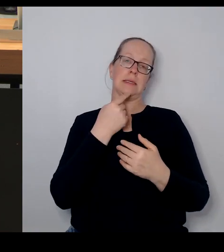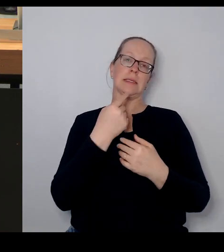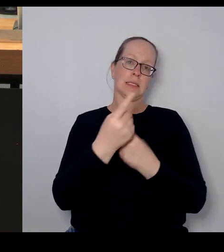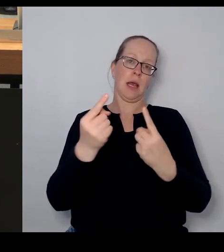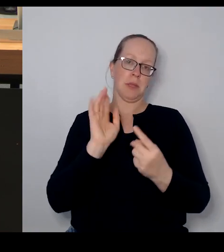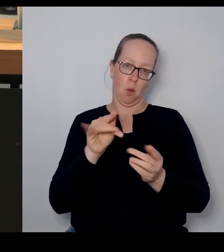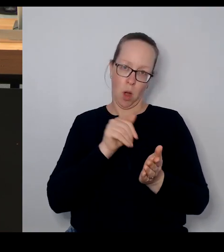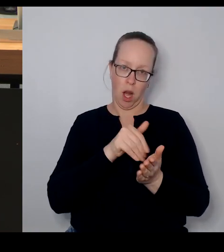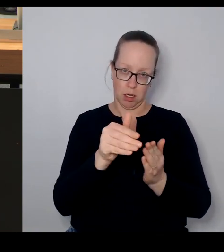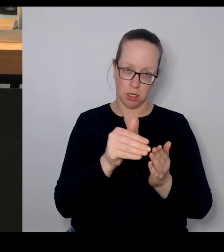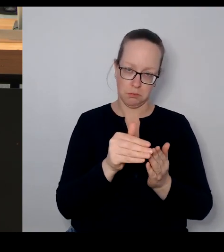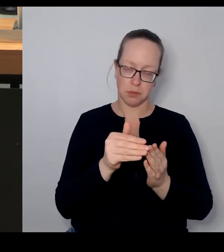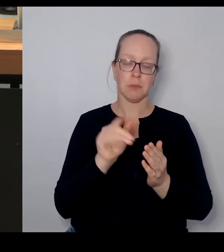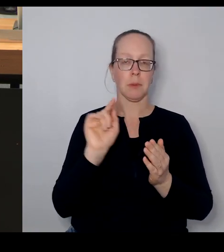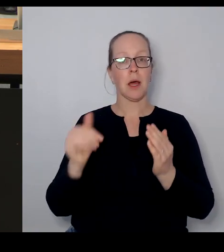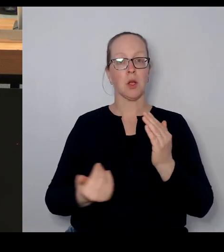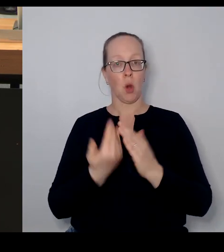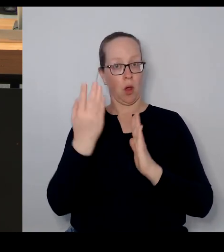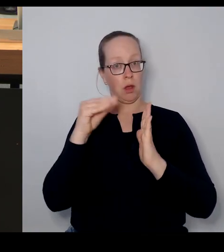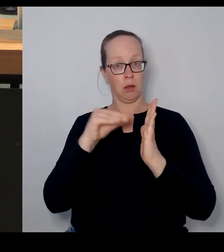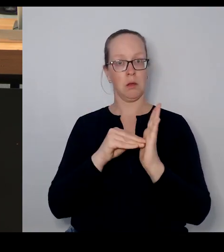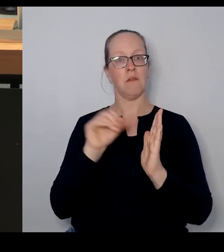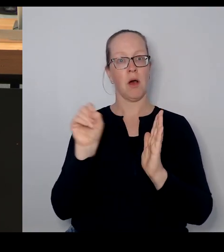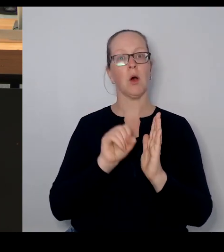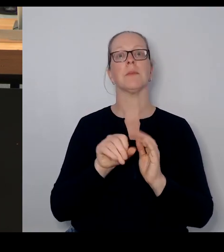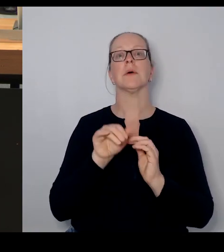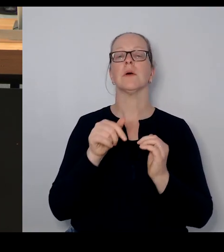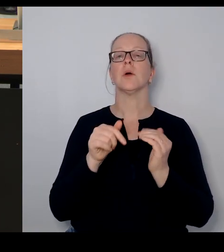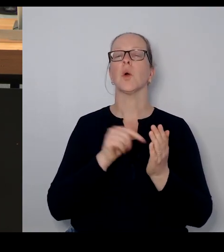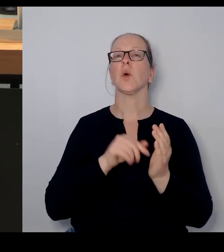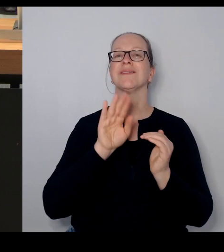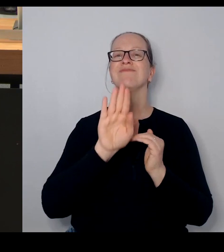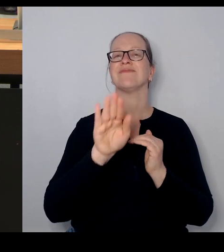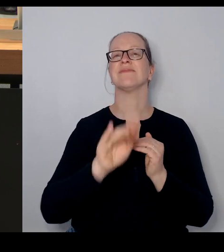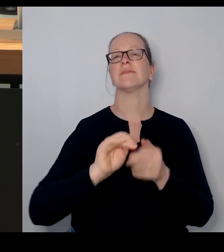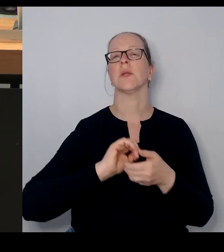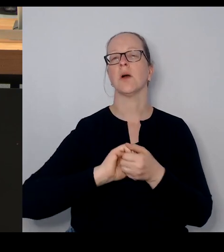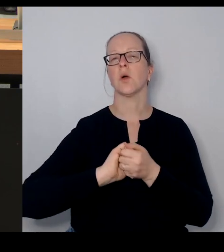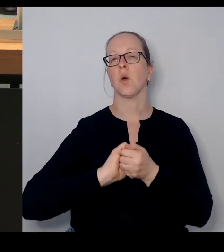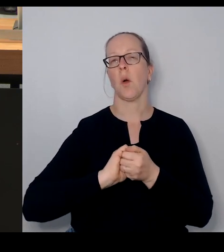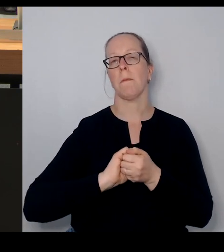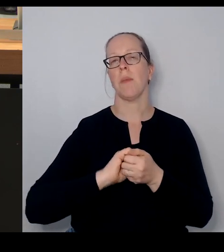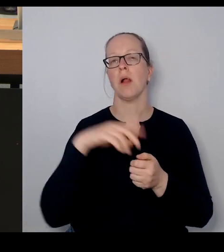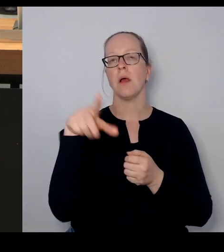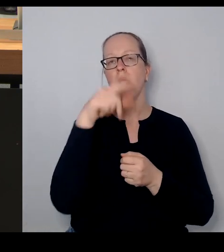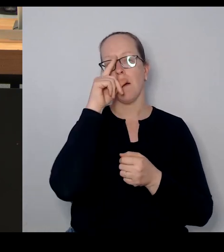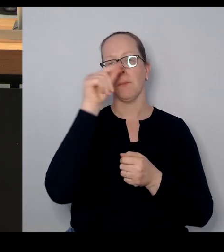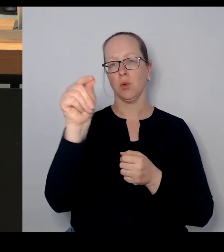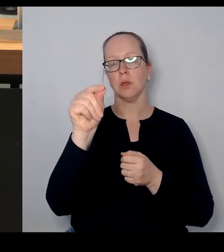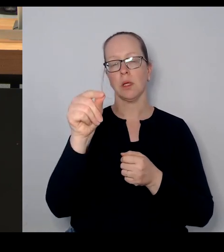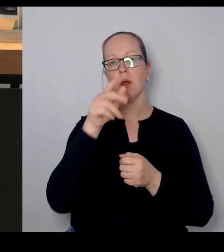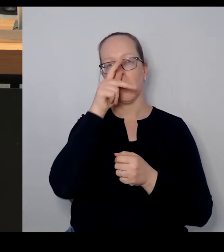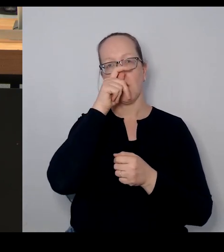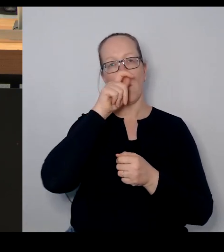überfallen hat und einen riesigen Flüchtlingsst rom ausgelöst hat. Das wäre ja auch sinnvoll, das mal dazu zu sagen, dass